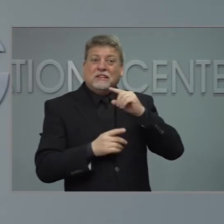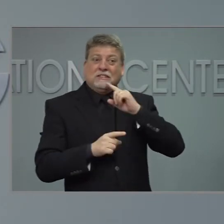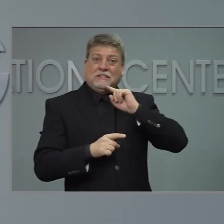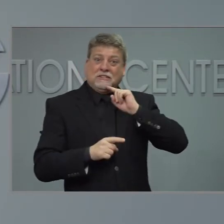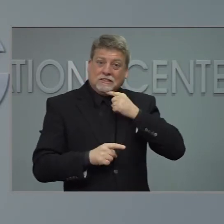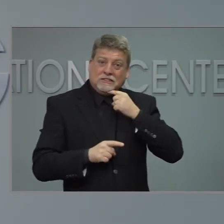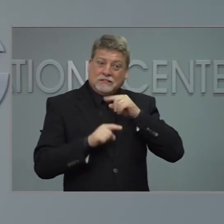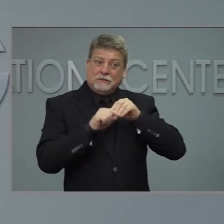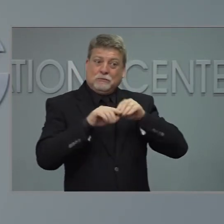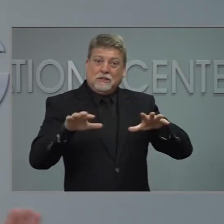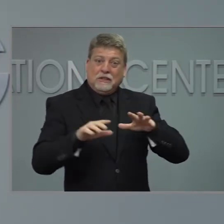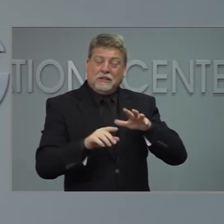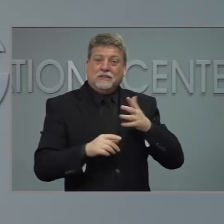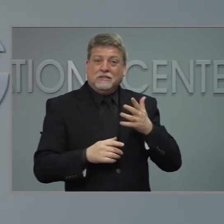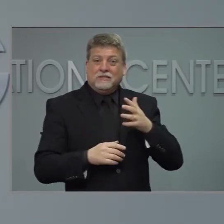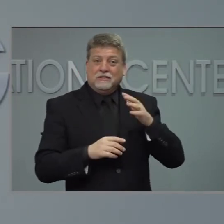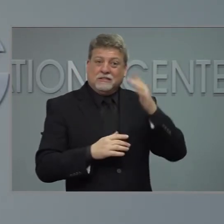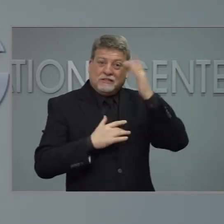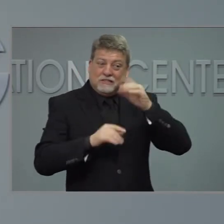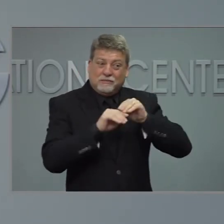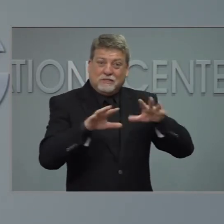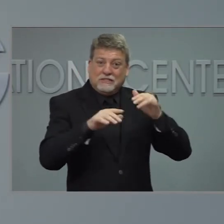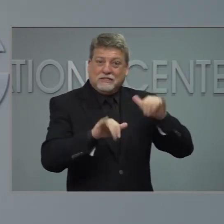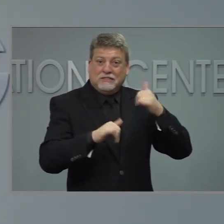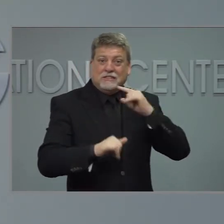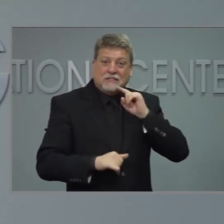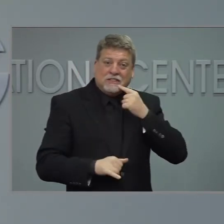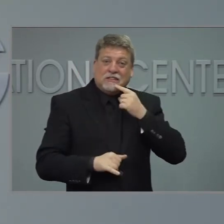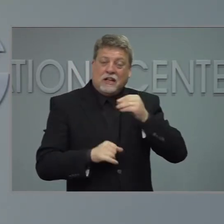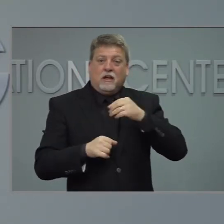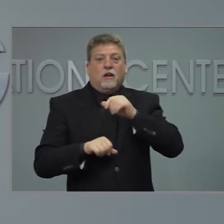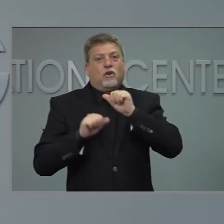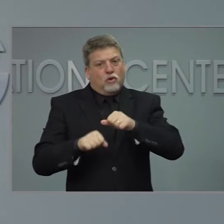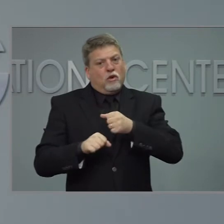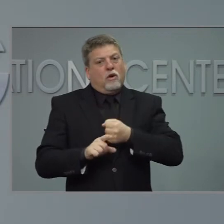rojo. En cuanto a la propagación, y el impacto en los hospitales. Vamos en la